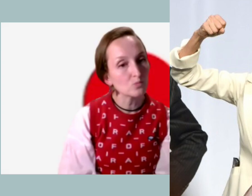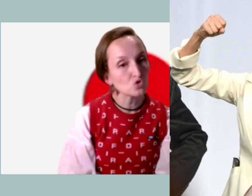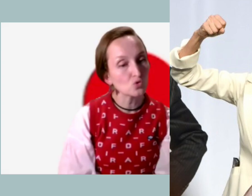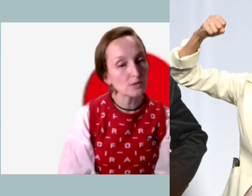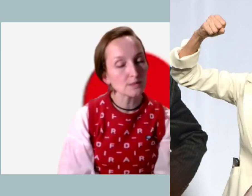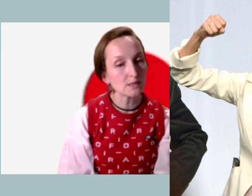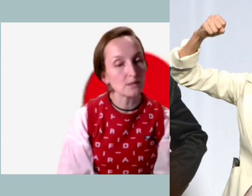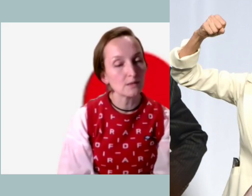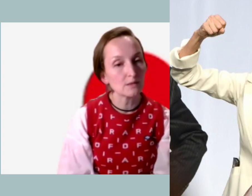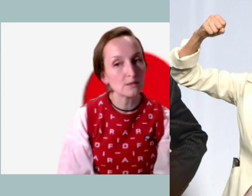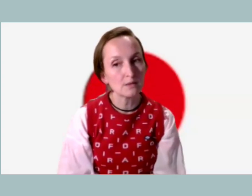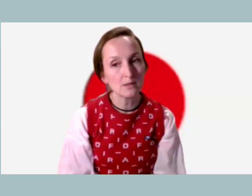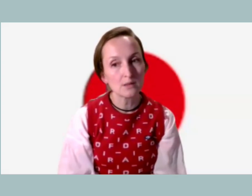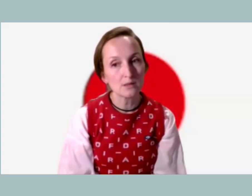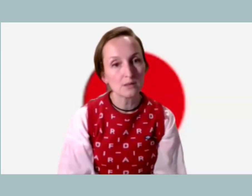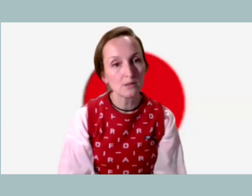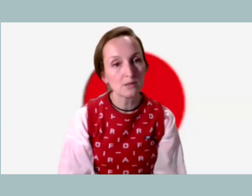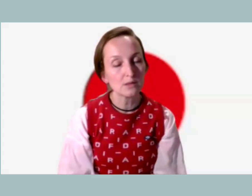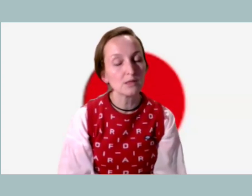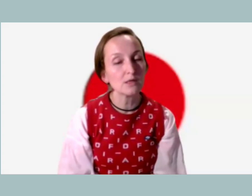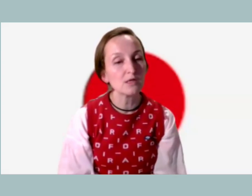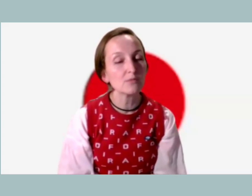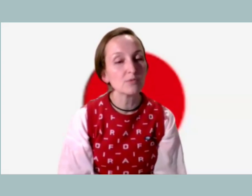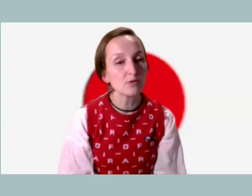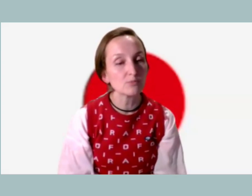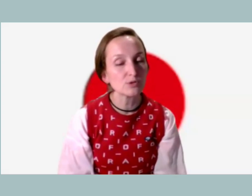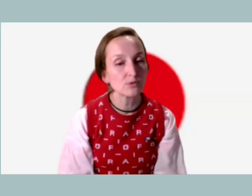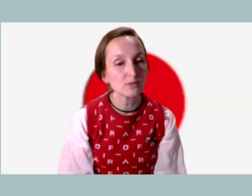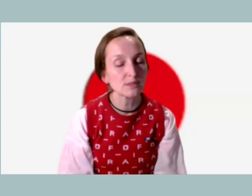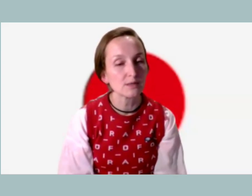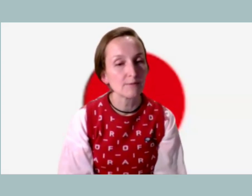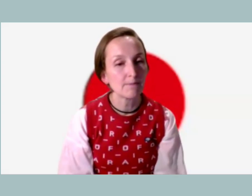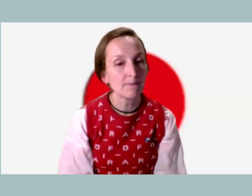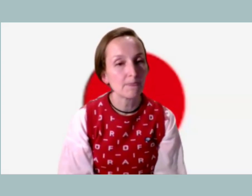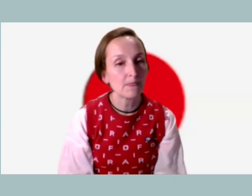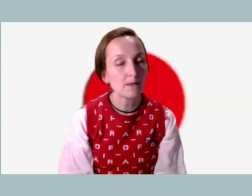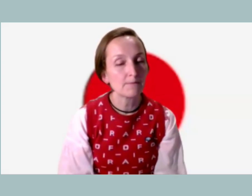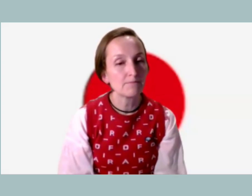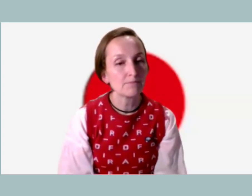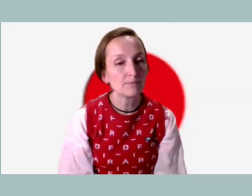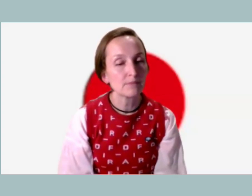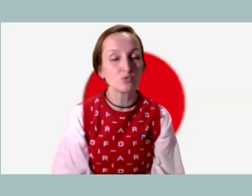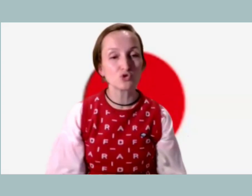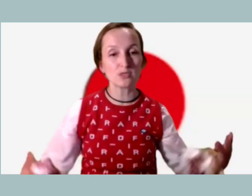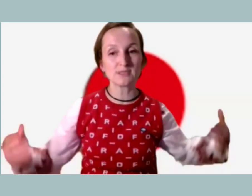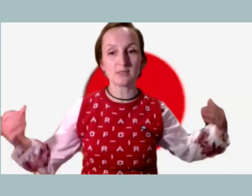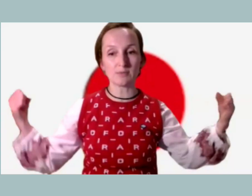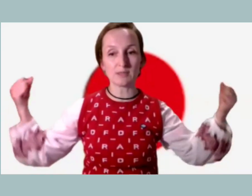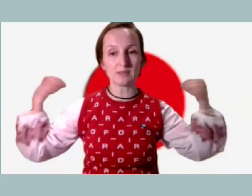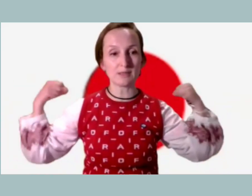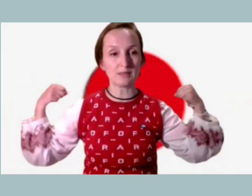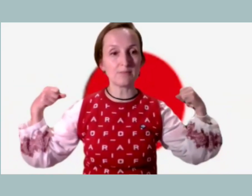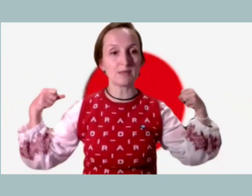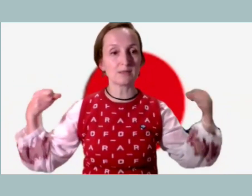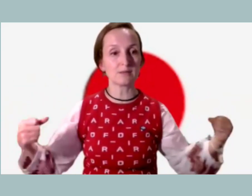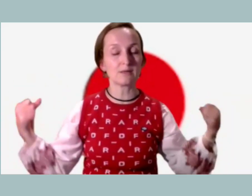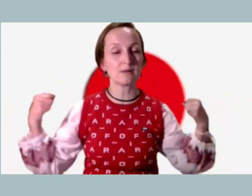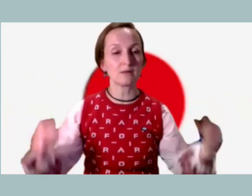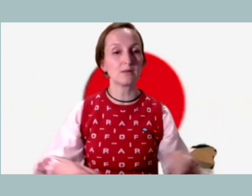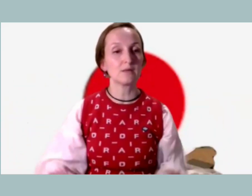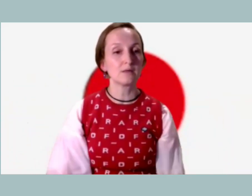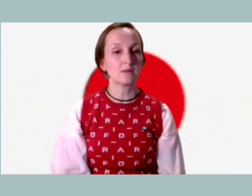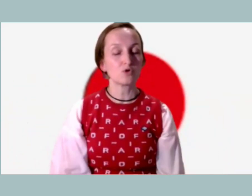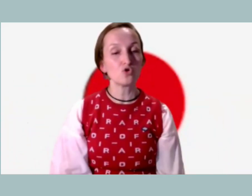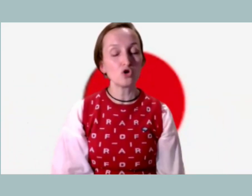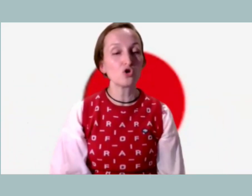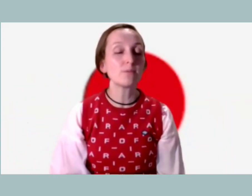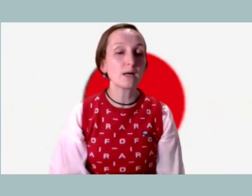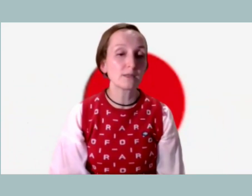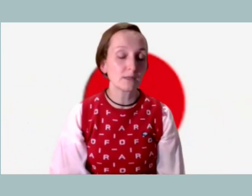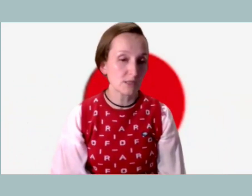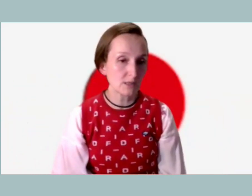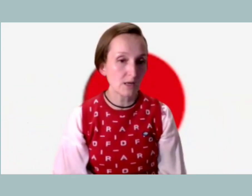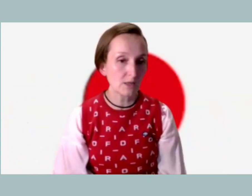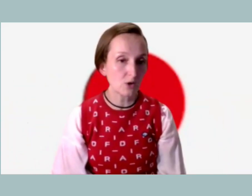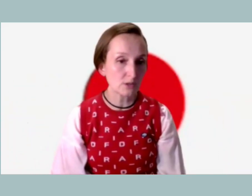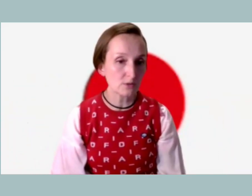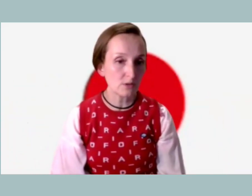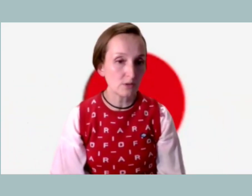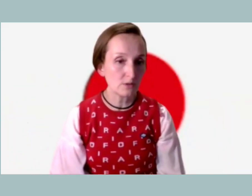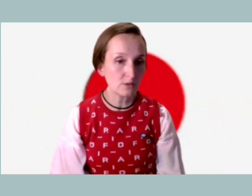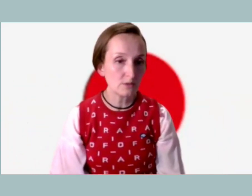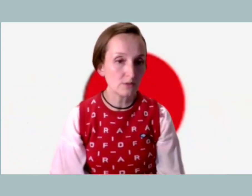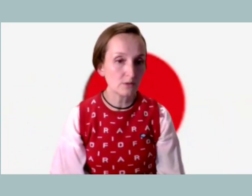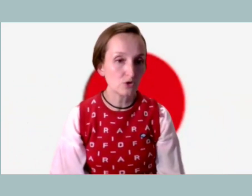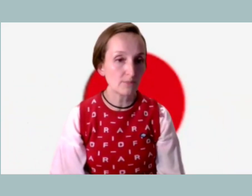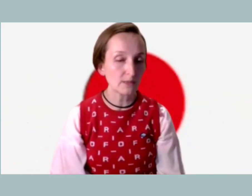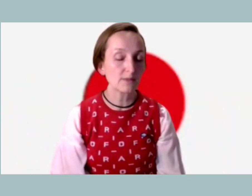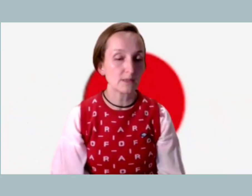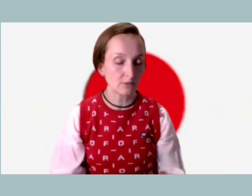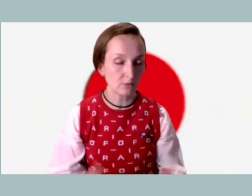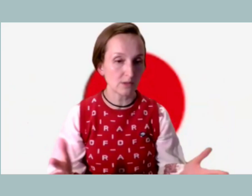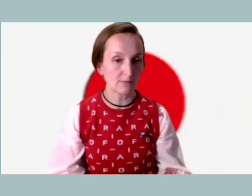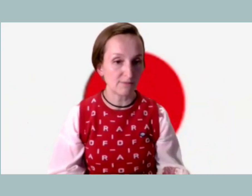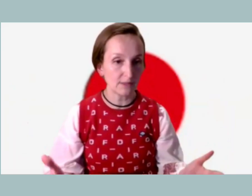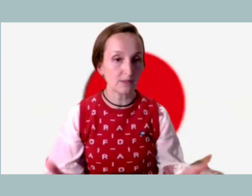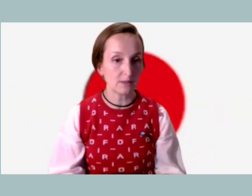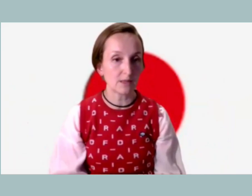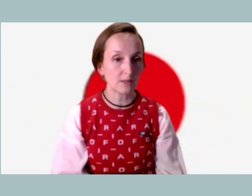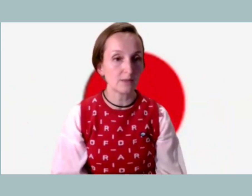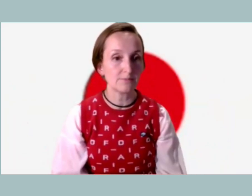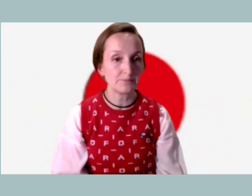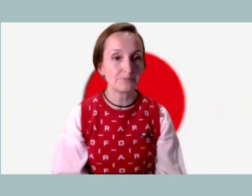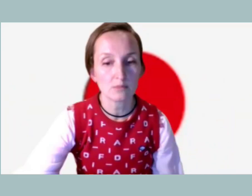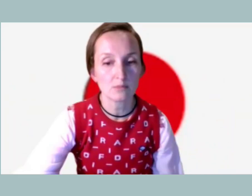Kaslı. Kaslı? Yok, zayıf bir kadın o.